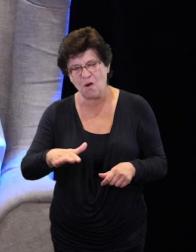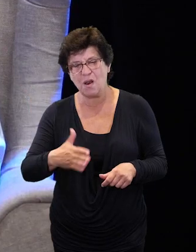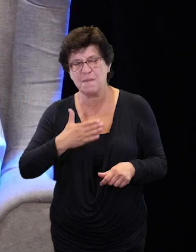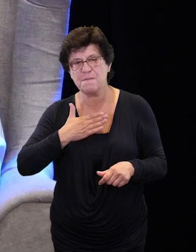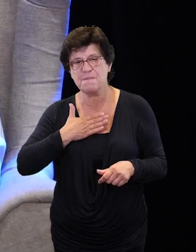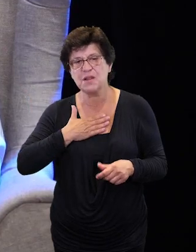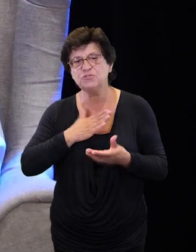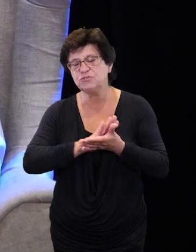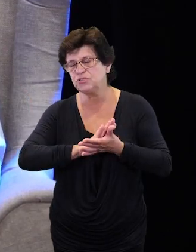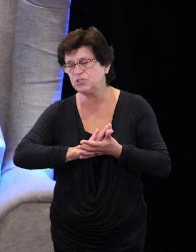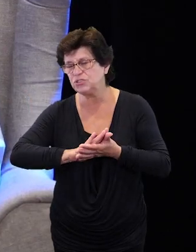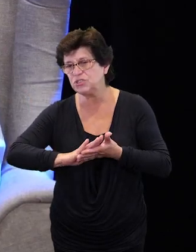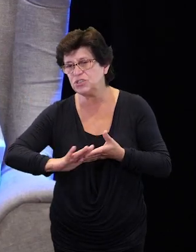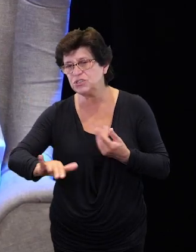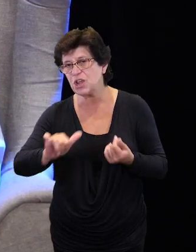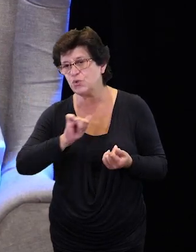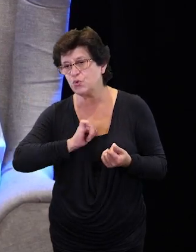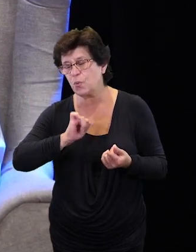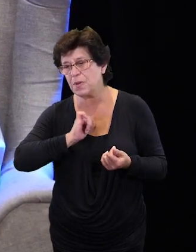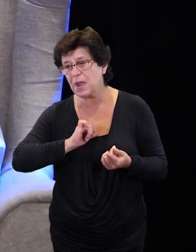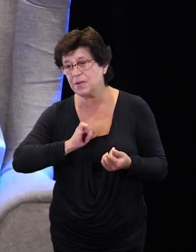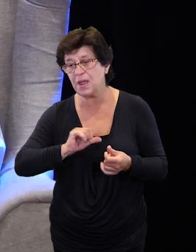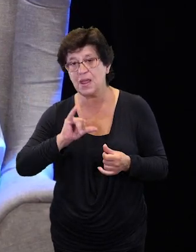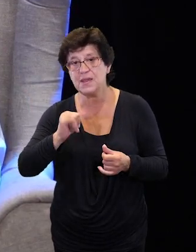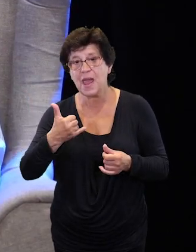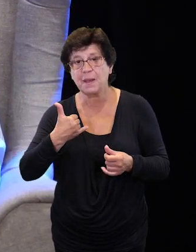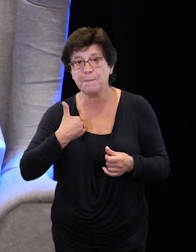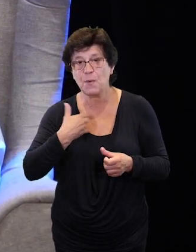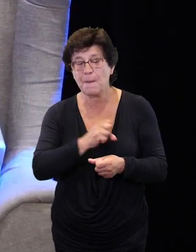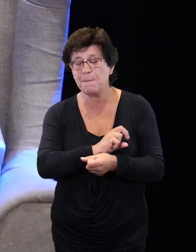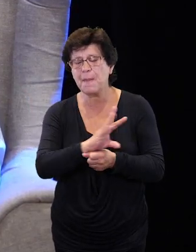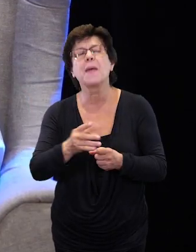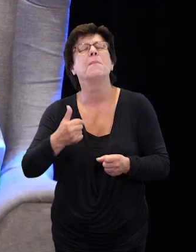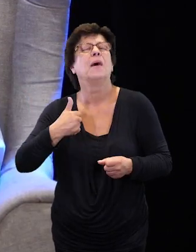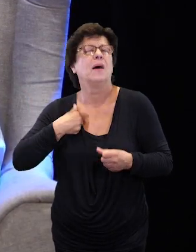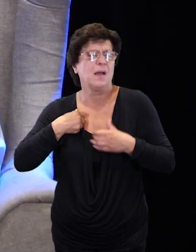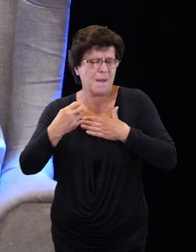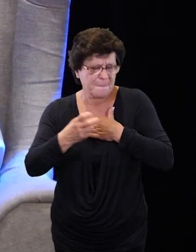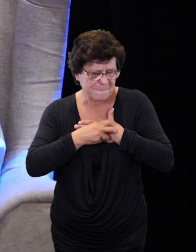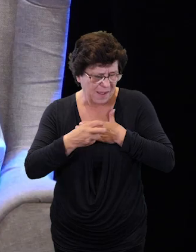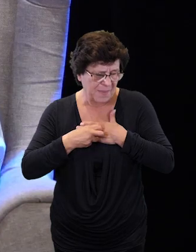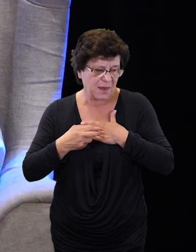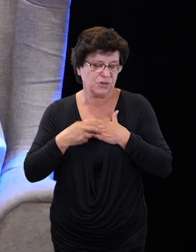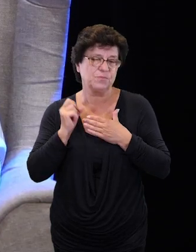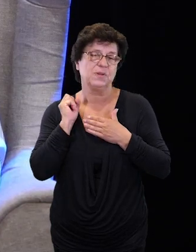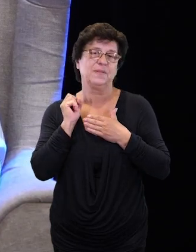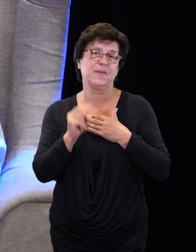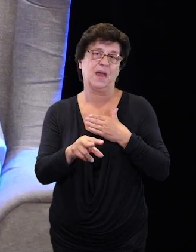i w tym momencie, jak była pandemia, żeśmy badali. Oczywiście byli też tacy, którzy w ogóle nie chcieli być zbadani